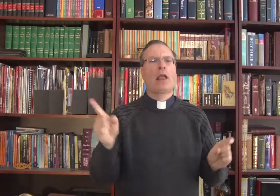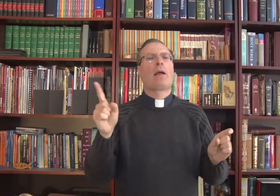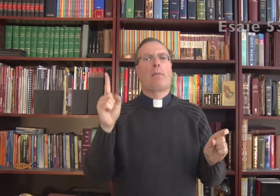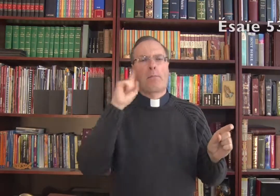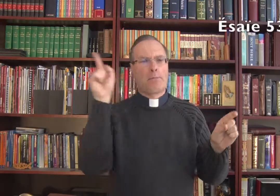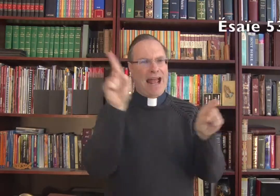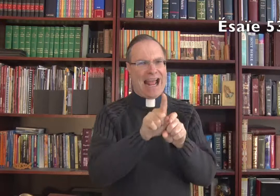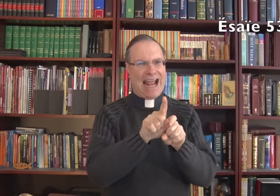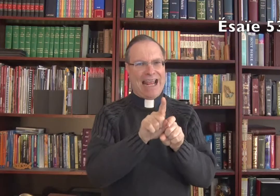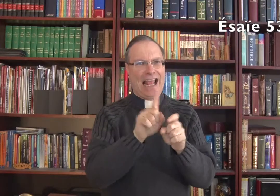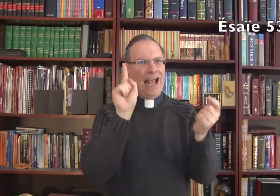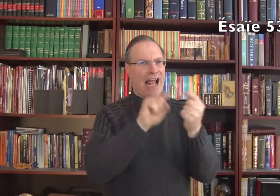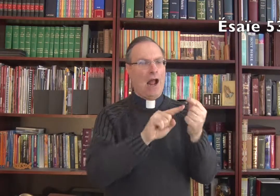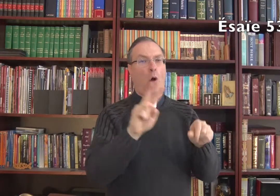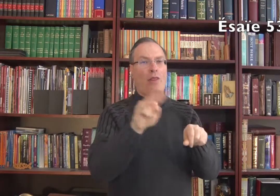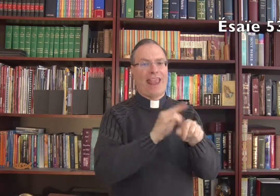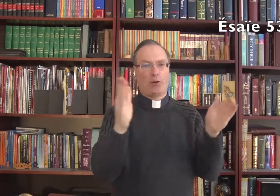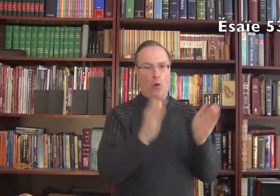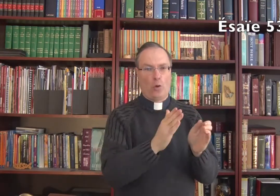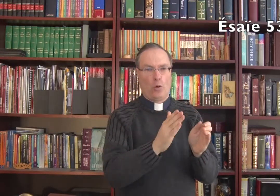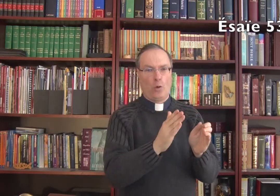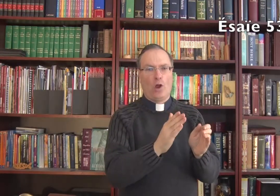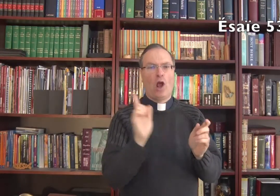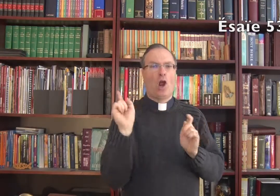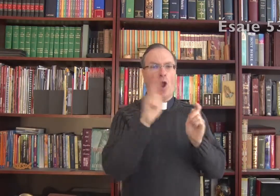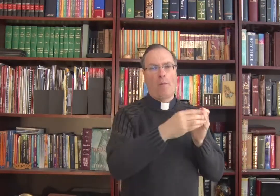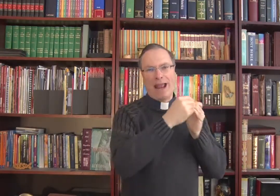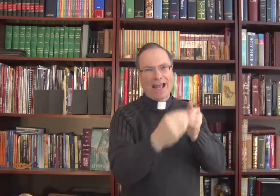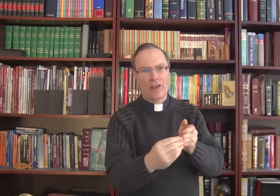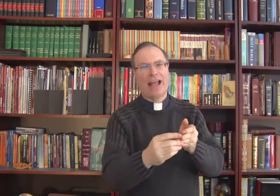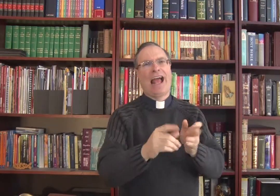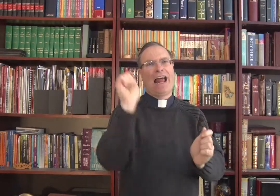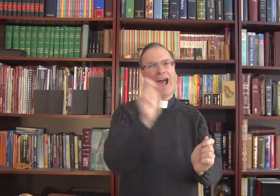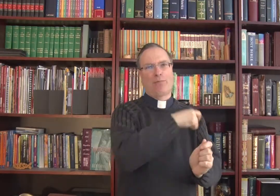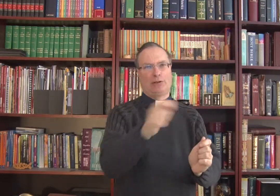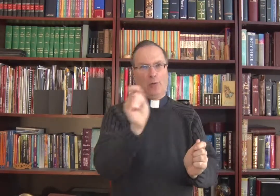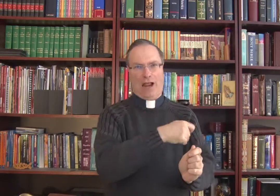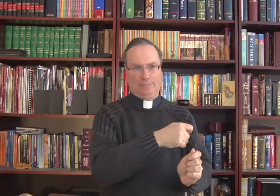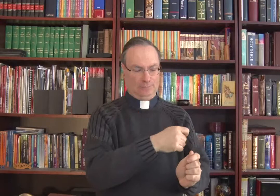«Pareil à un agneau qu'on mène à l'abattoir.»